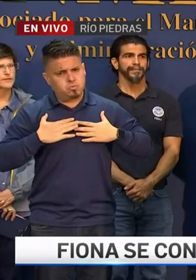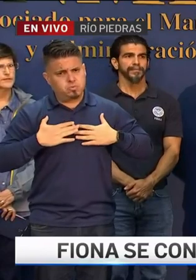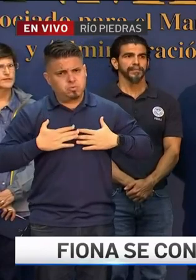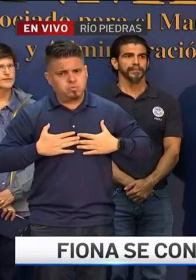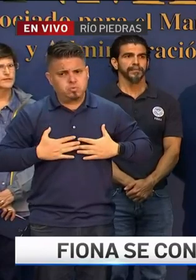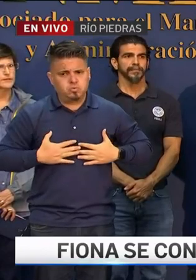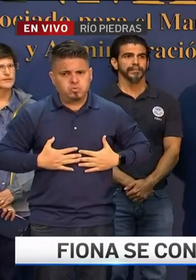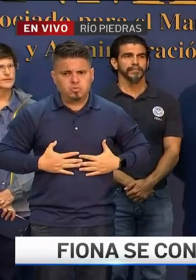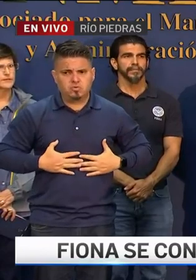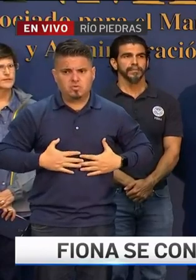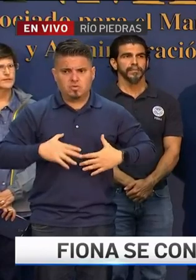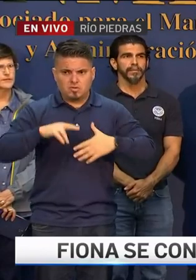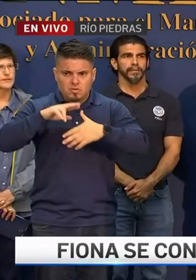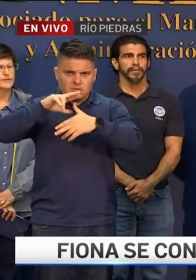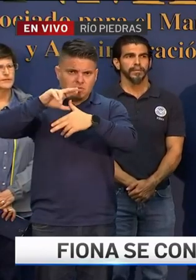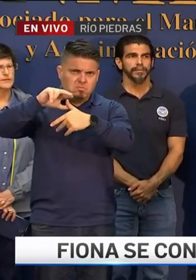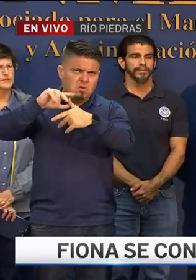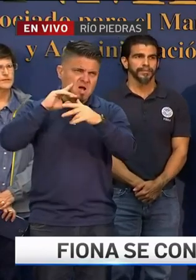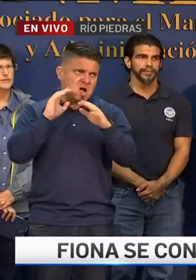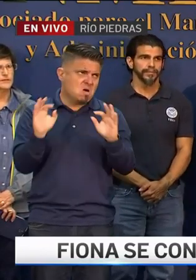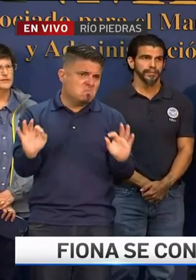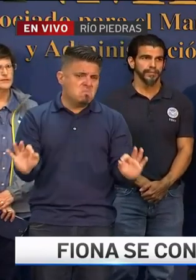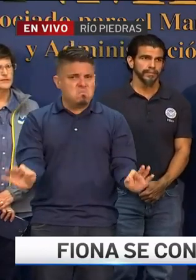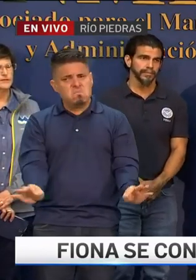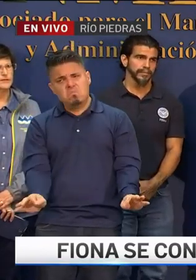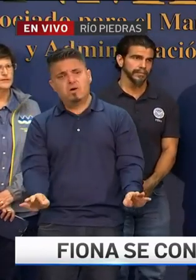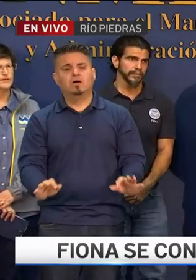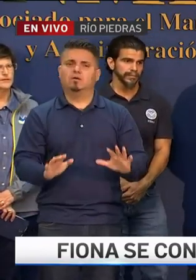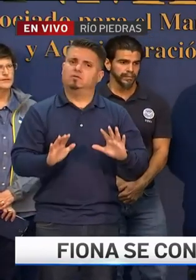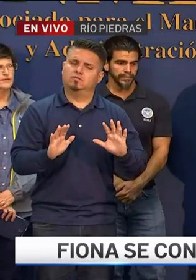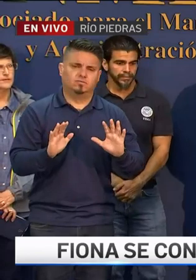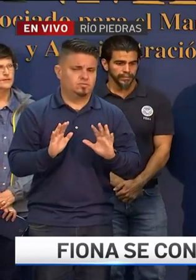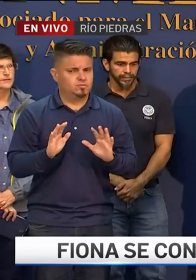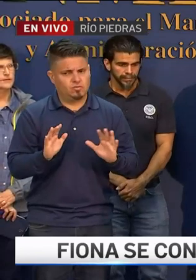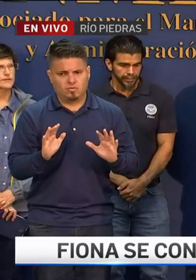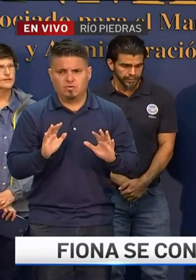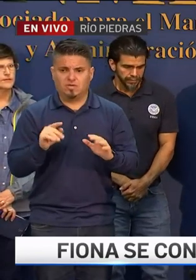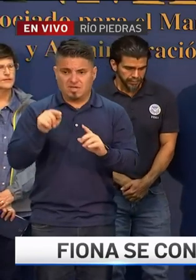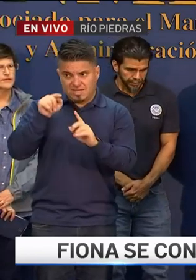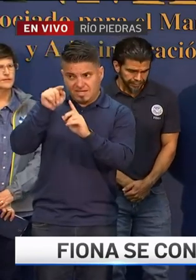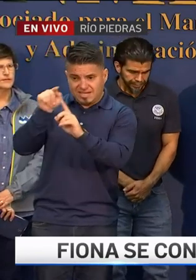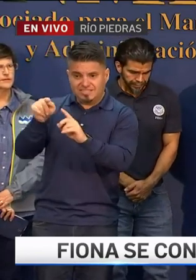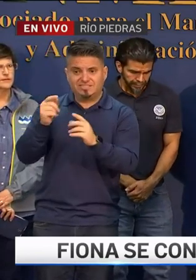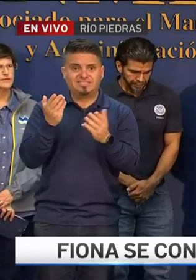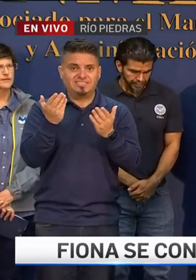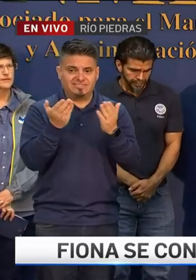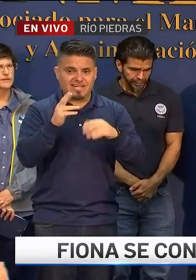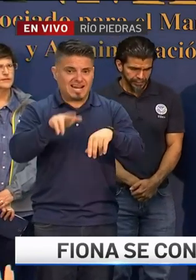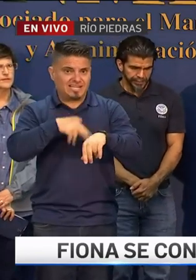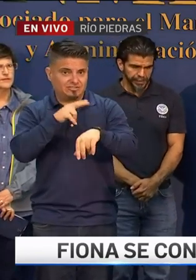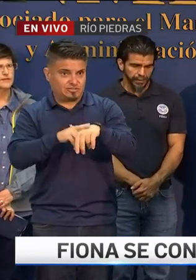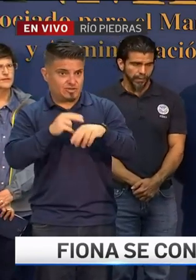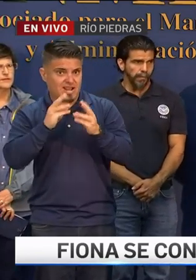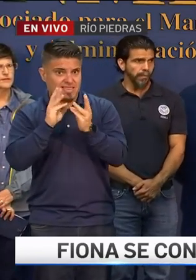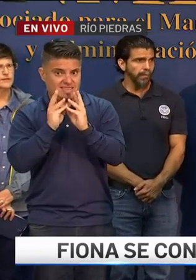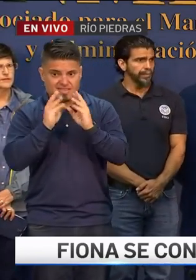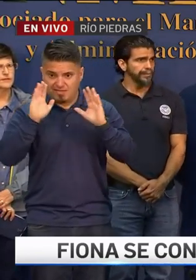LUGAR SEGURO PARA PASAR LA TORMENTA.